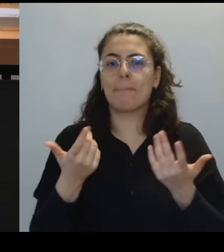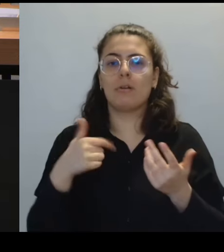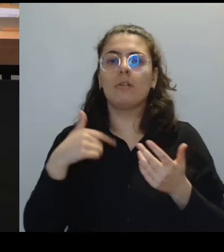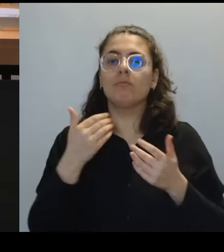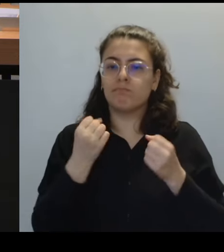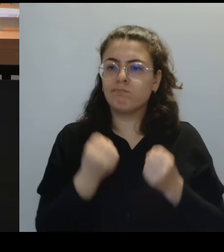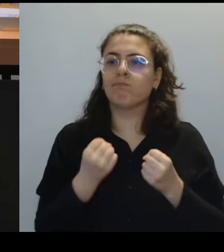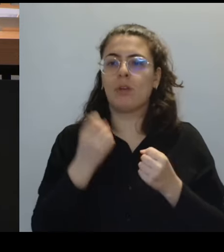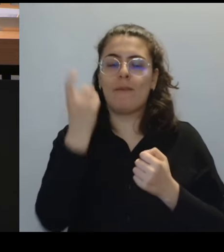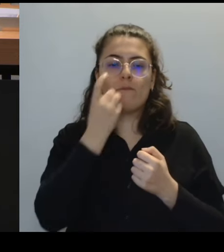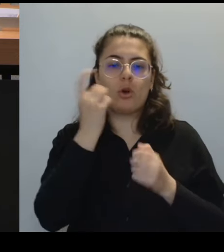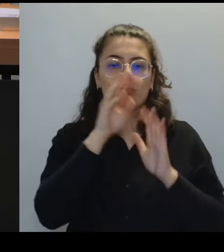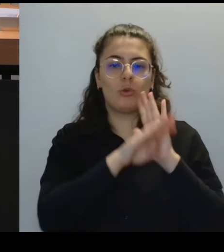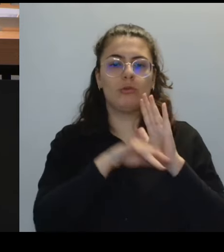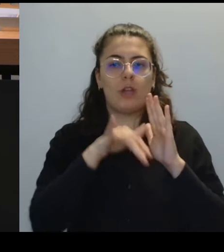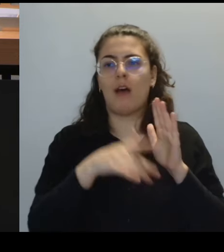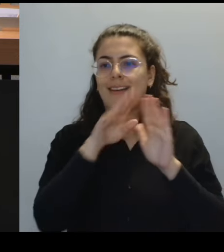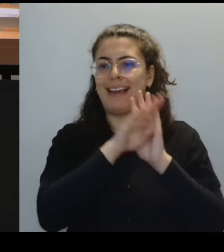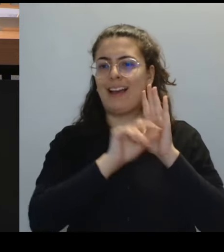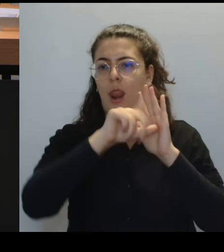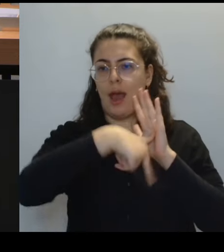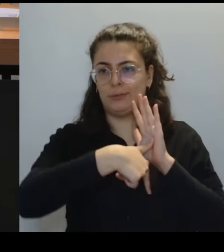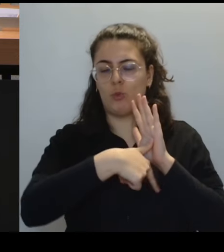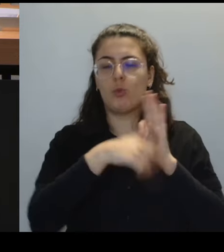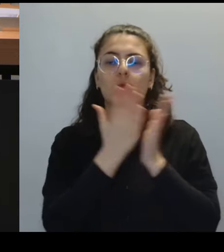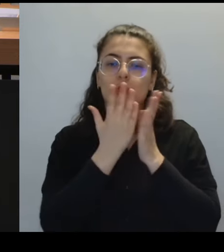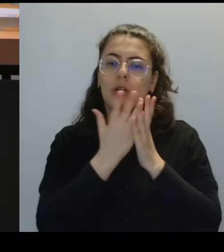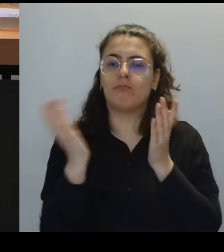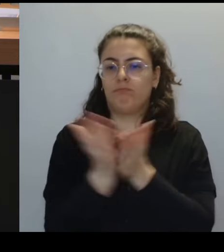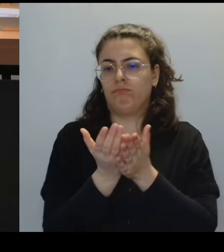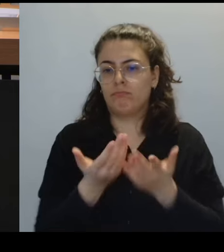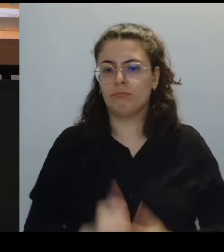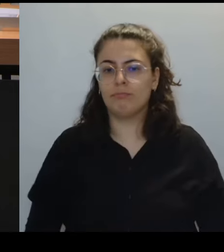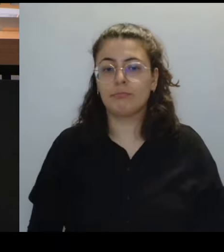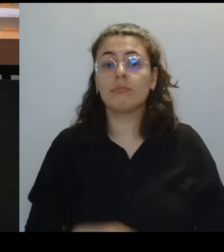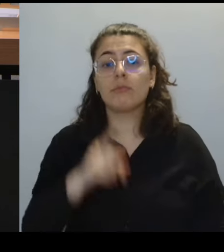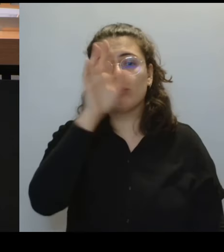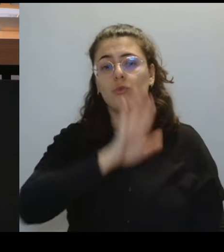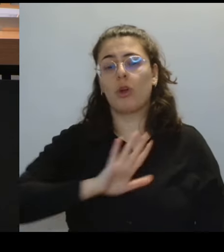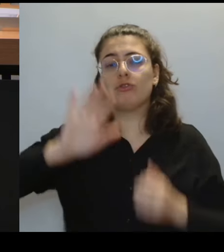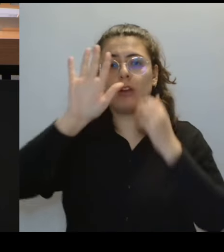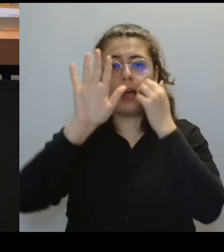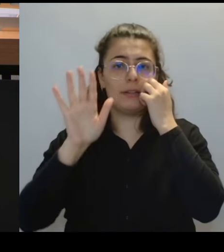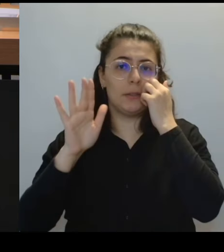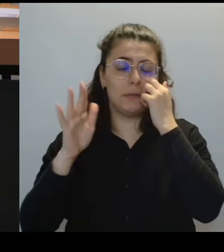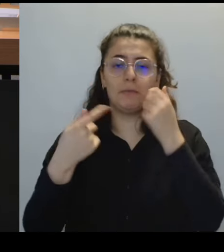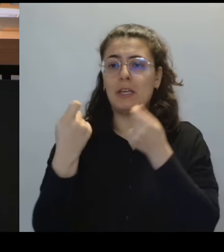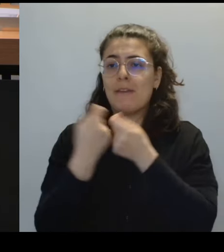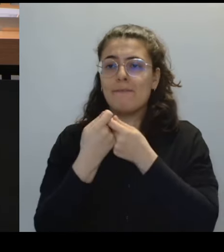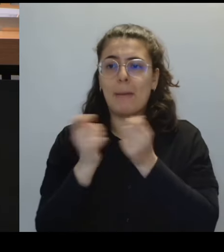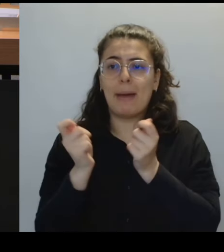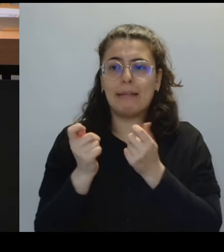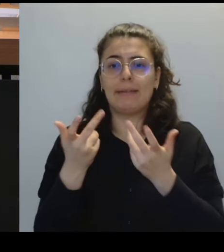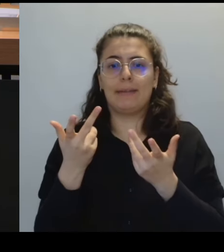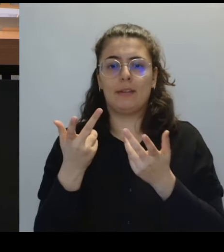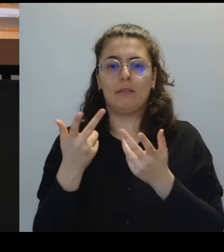Alter als Regelleistung und auch in Deutschland halten alle Verbände, ob die der Kinder und Jugendmedizin oder die der Patientenvertretung oder